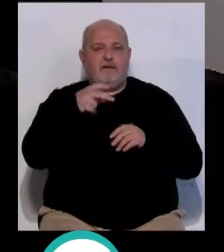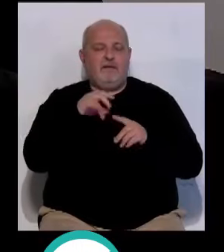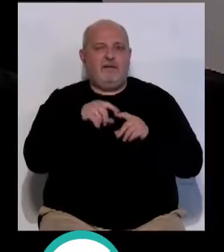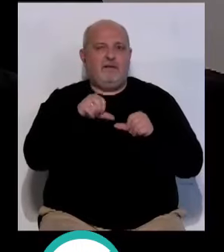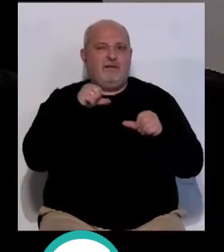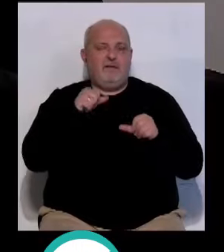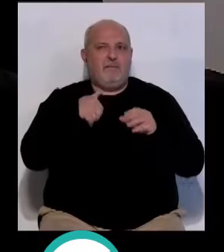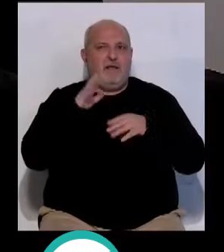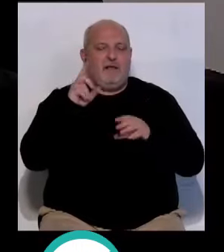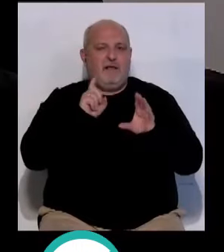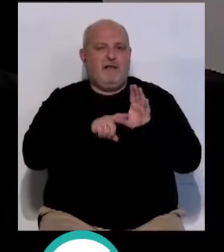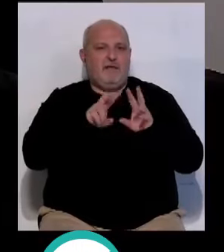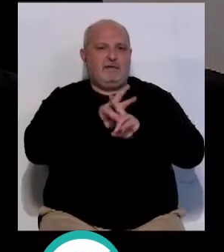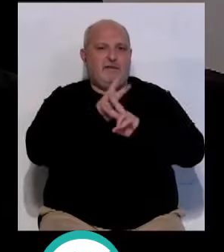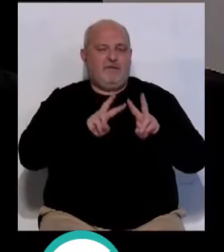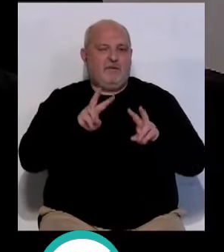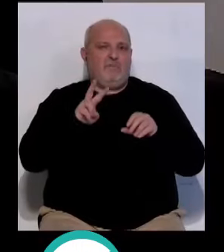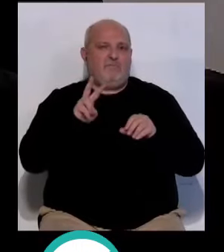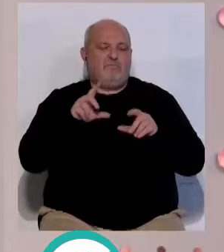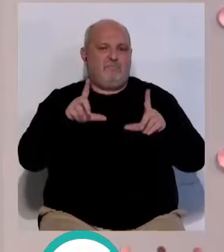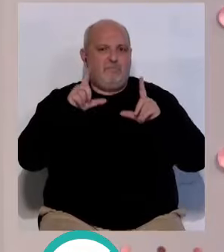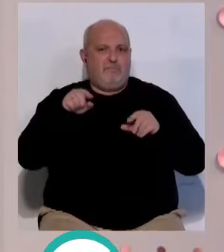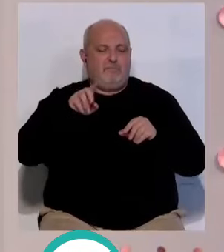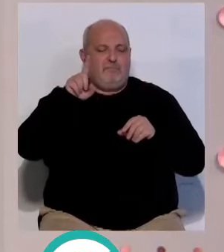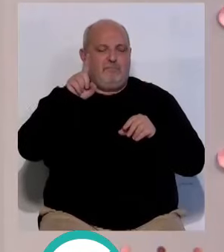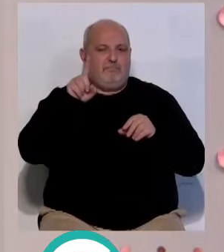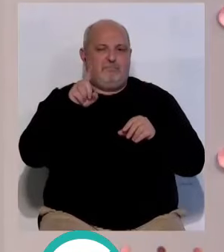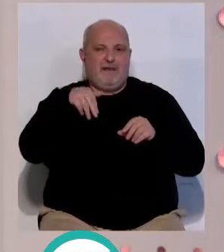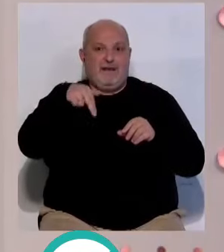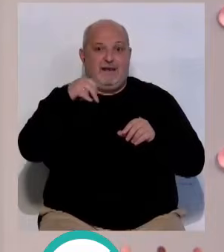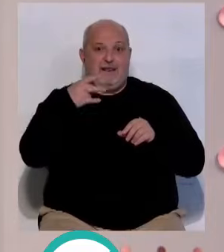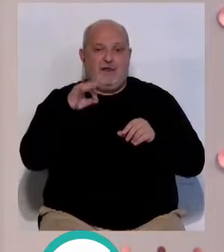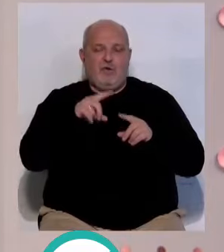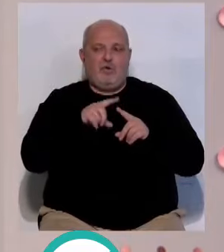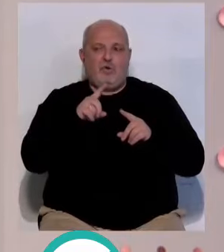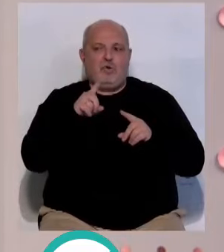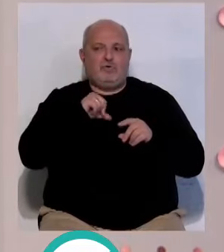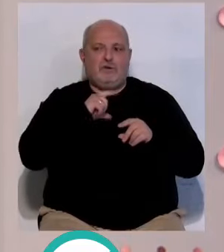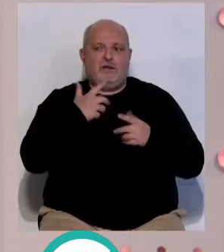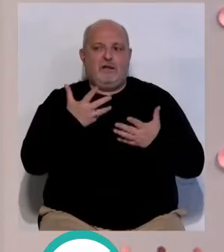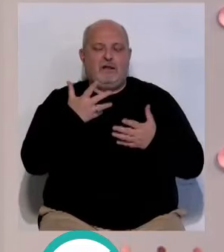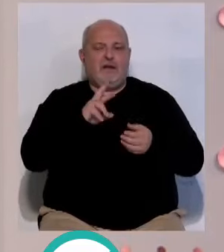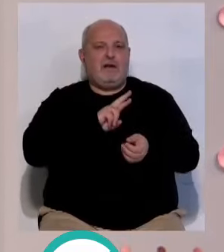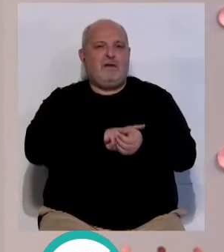sido más veces inter nacional de lo que lo ha sido pero negredo no tiene el ritmo necesario